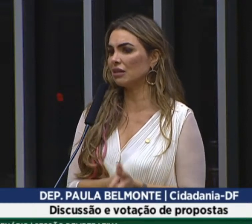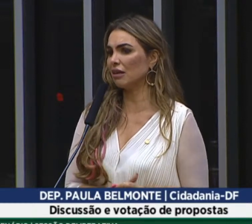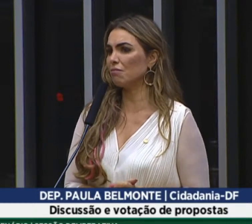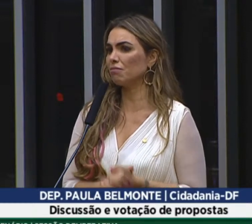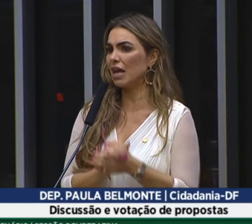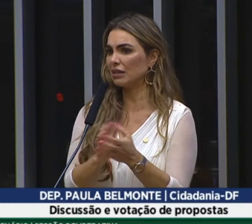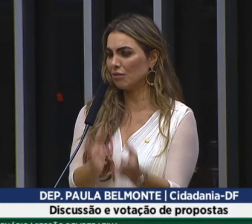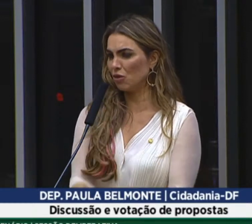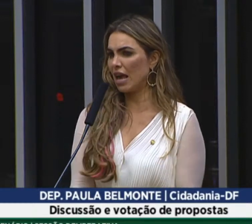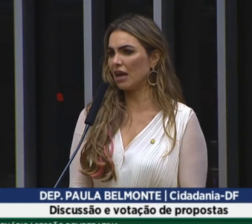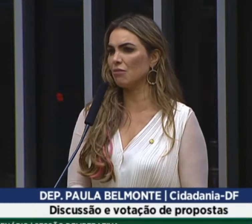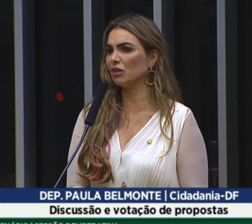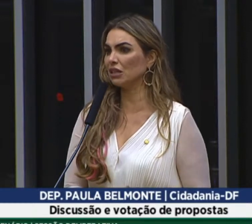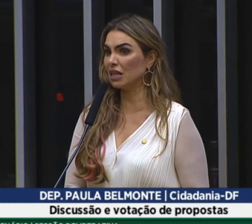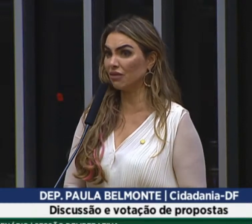DESSA MULHER QUE MUITAS DAS VEZES É ESSENCIAL, ESTAVA